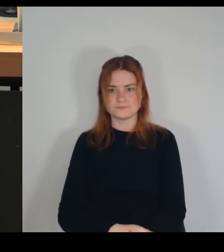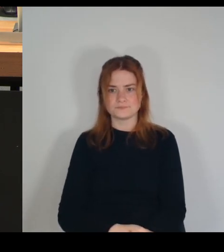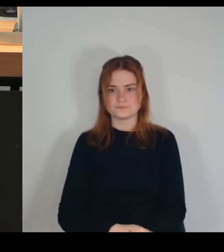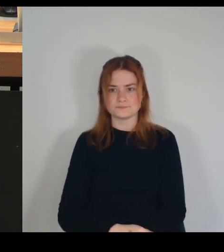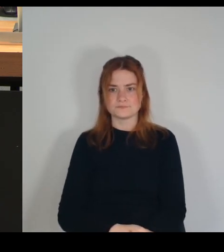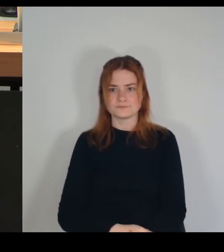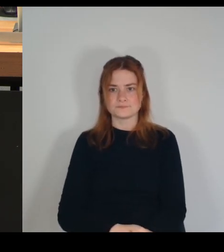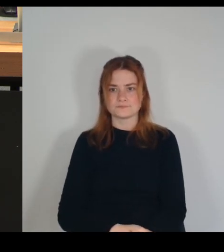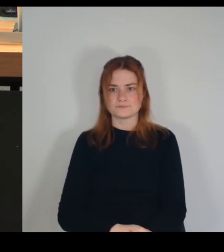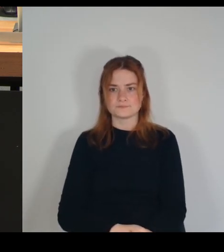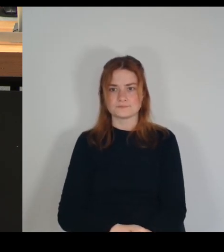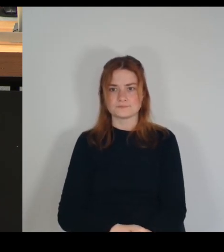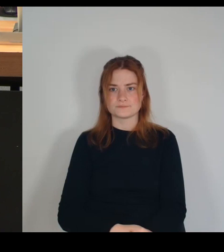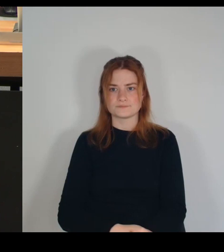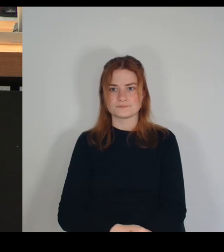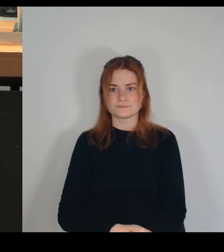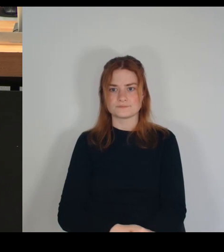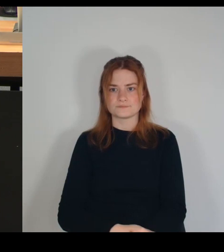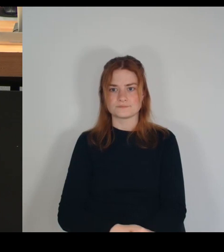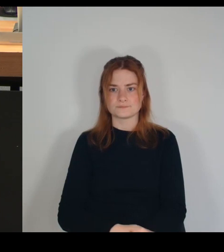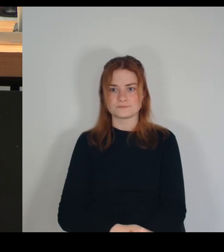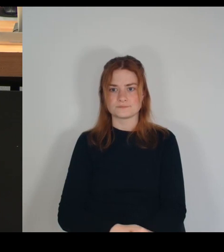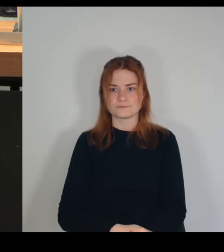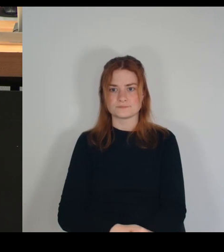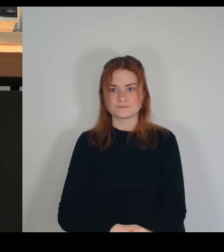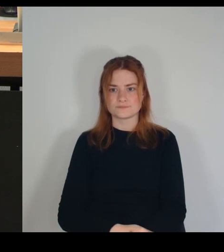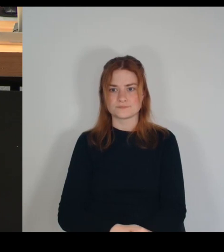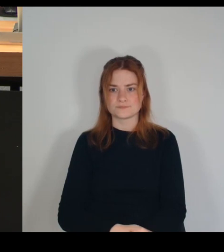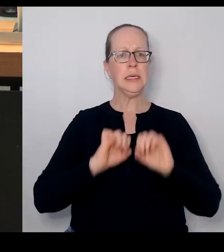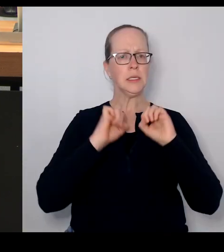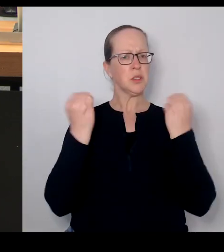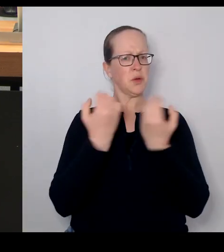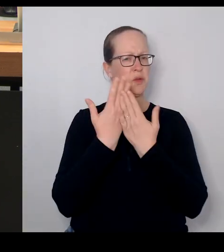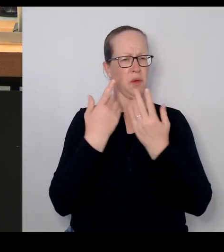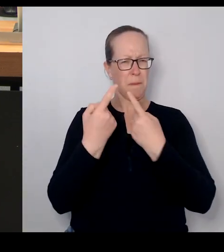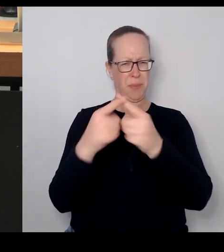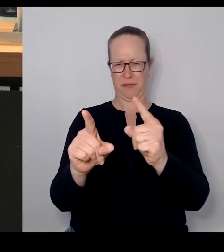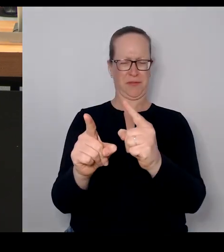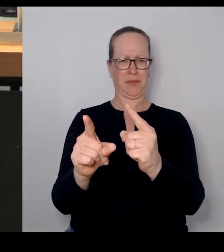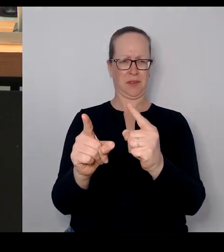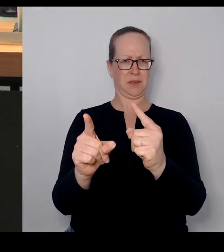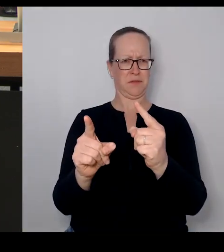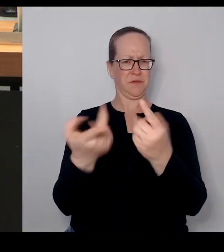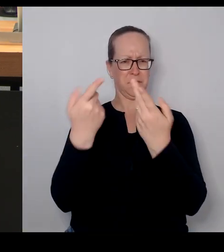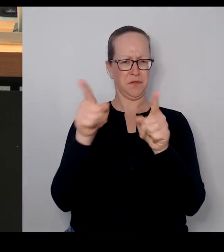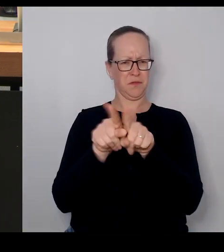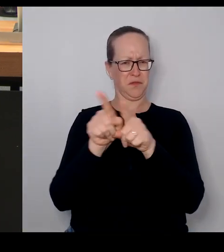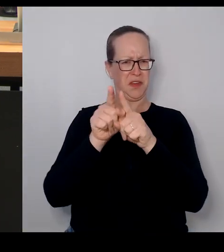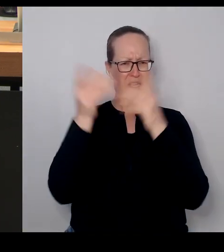der anderen Seite sagt, wir sollen aber deswegen trotzdem, auch wenn die Menschen hier sind keine Unterkünfte für die bauen.